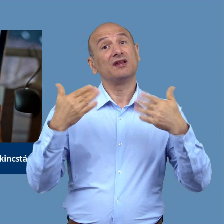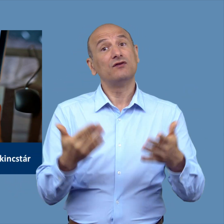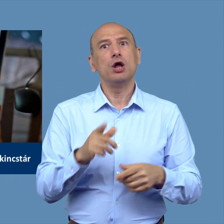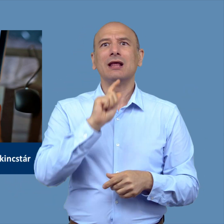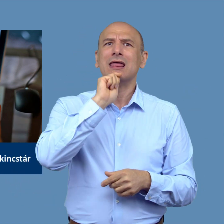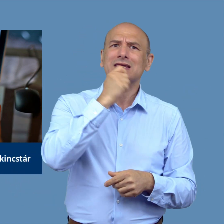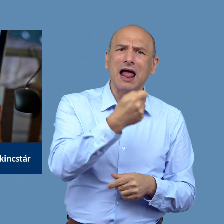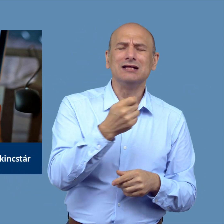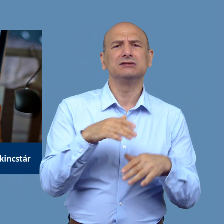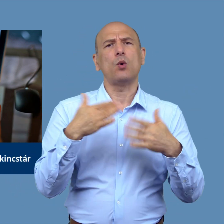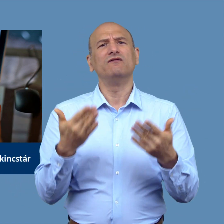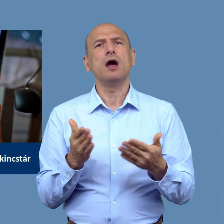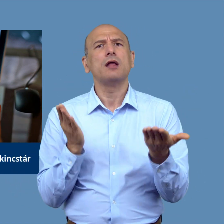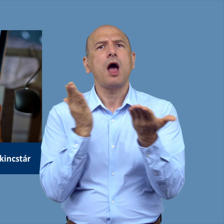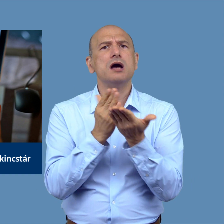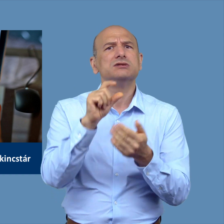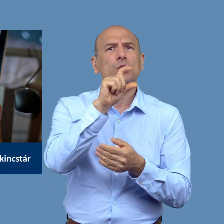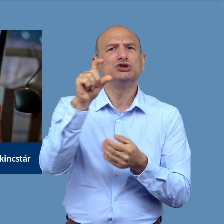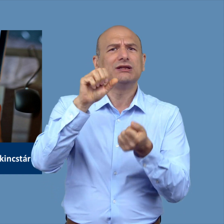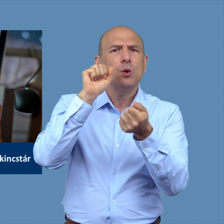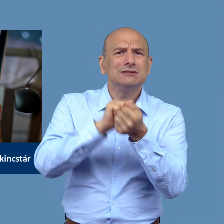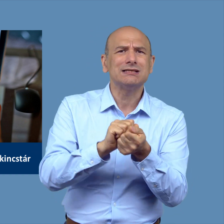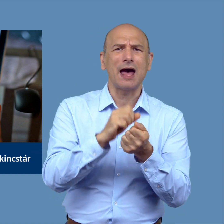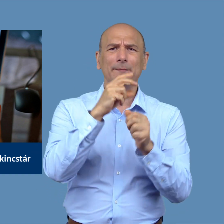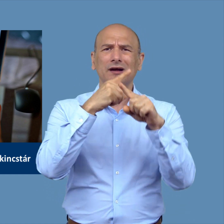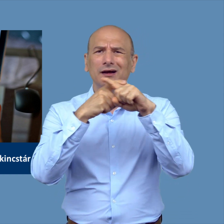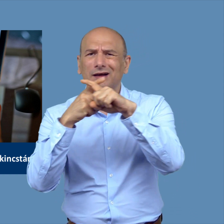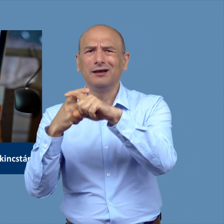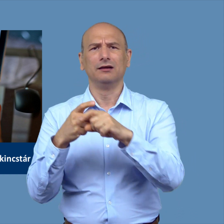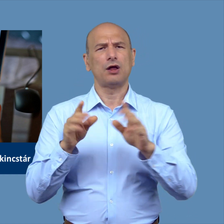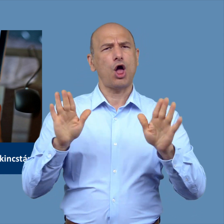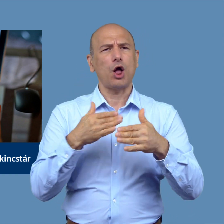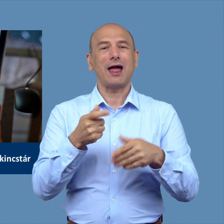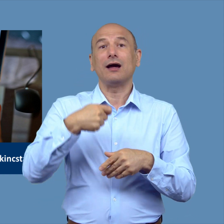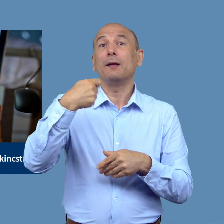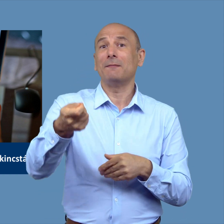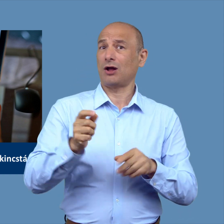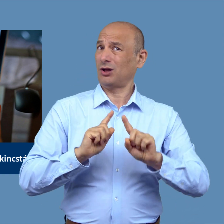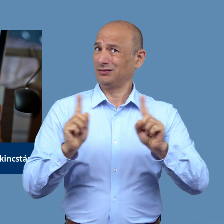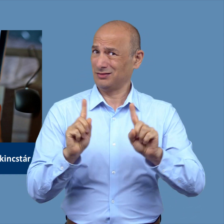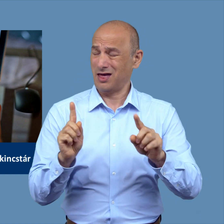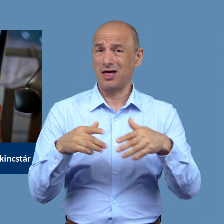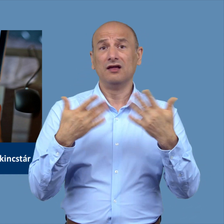Ne adja ki jelszavát és egyéb azonosítóját.